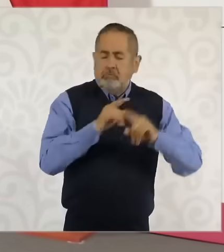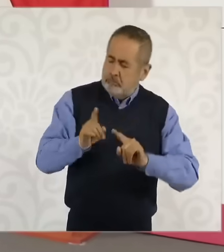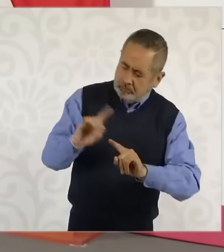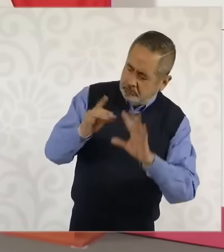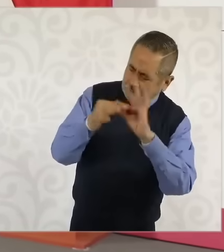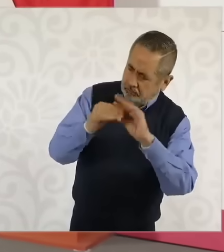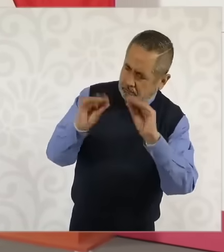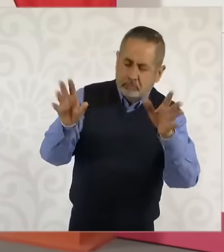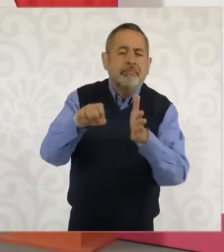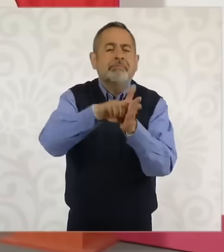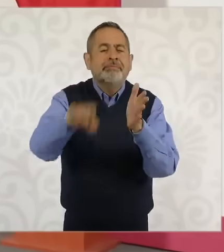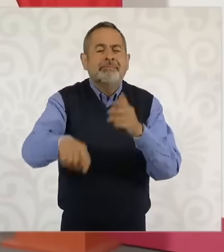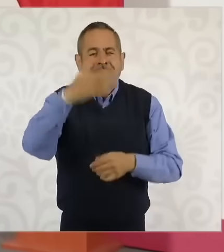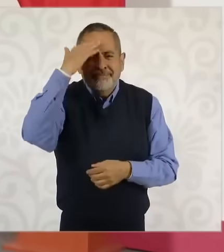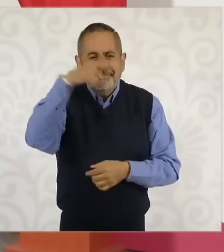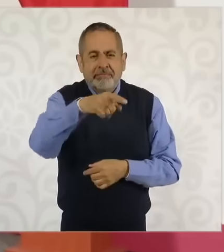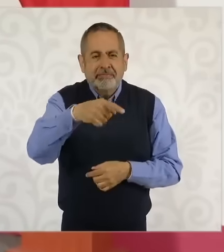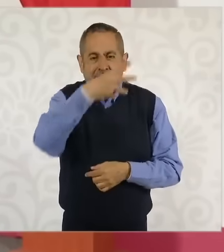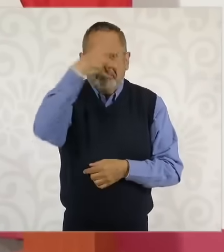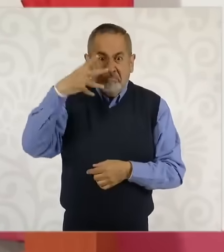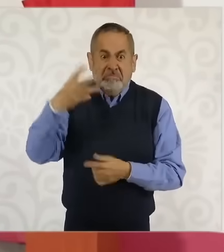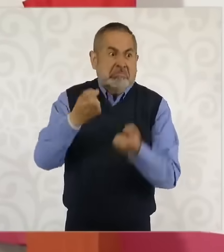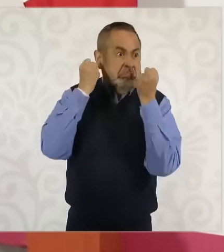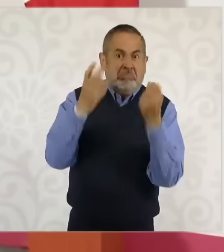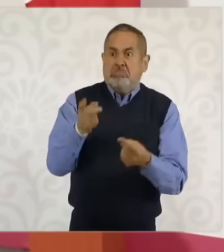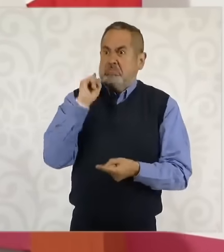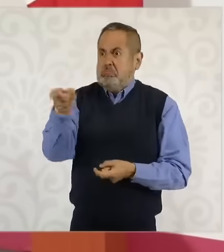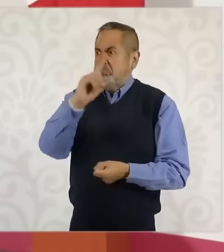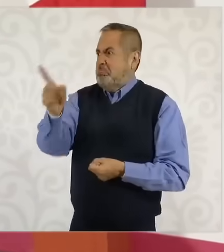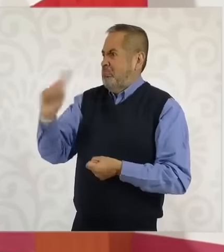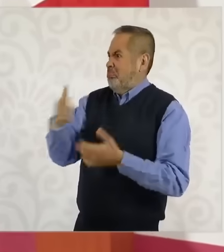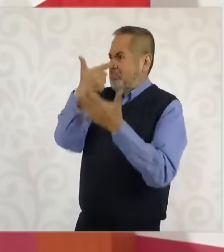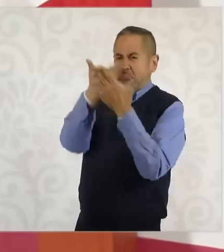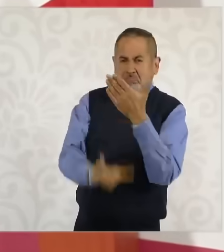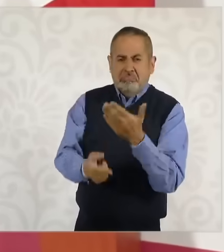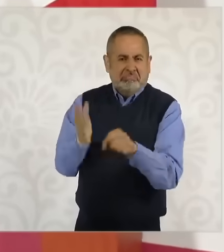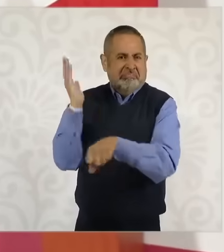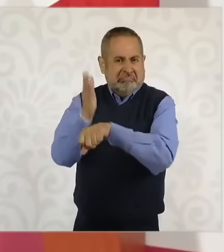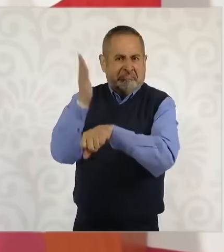como por ejemplo el famoso tema este de las visas, de que si había una lista de personajes